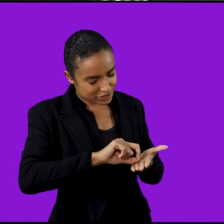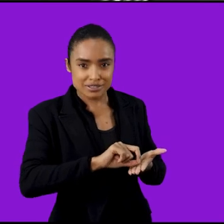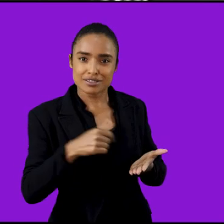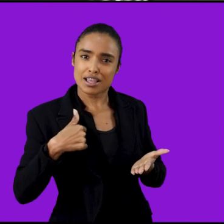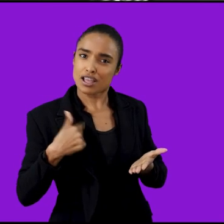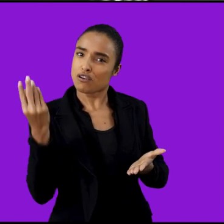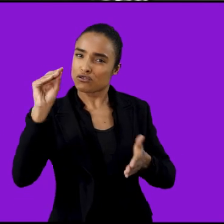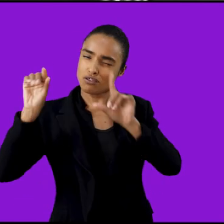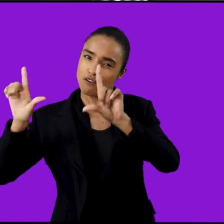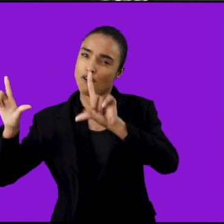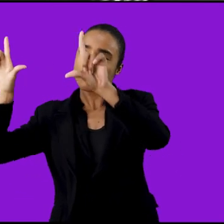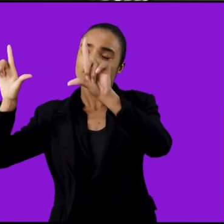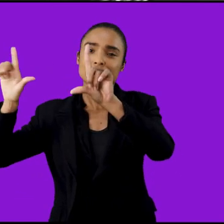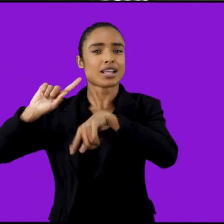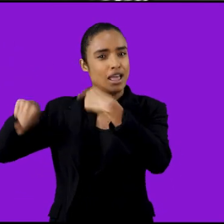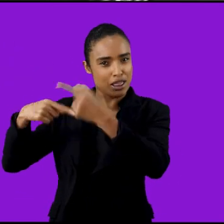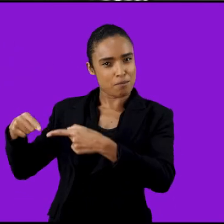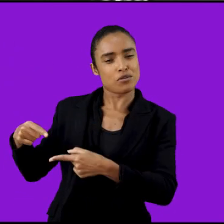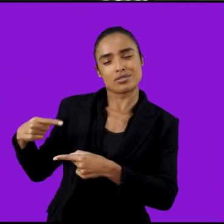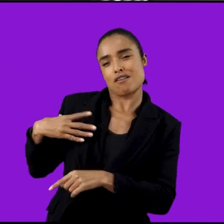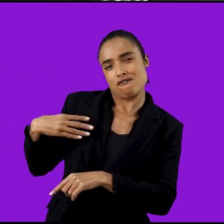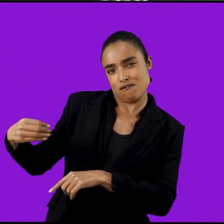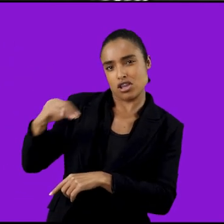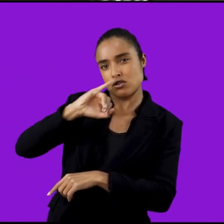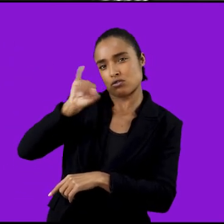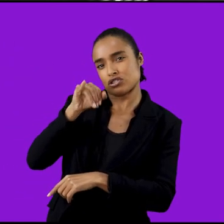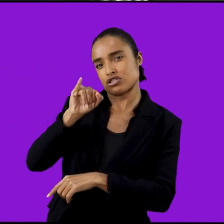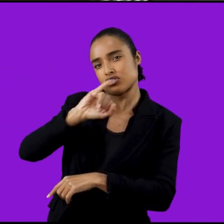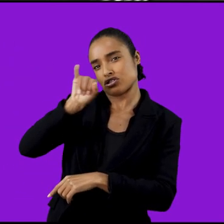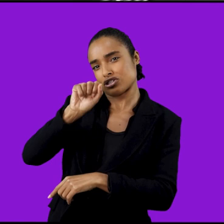Tipo, fica no quadro lá em casa. Já falei pro Jairzinho quando encontrei com ele, que